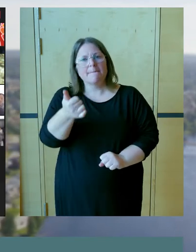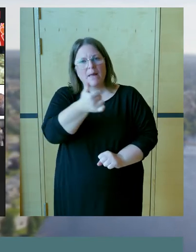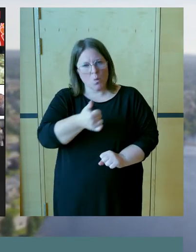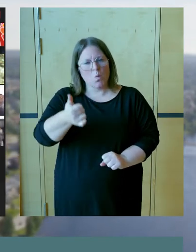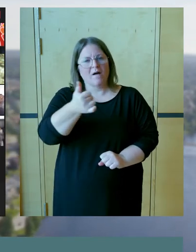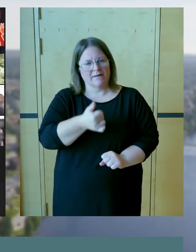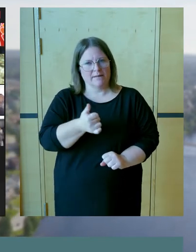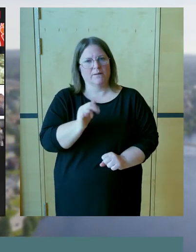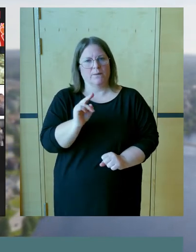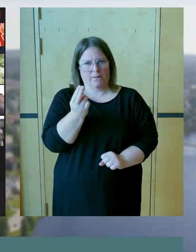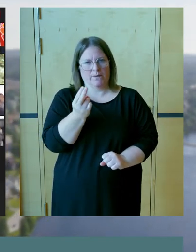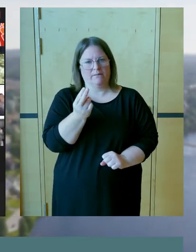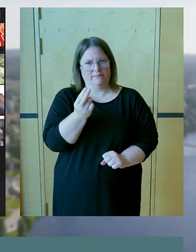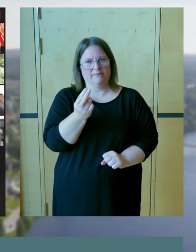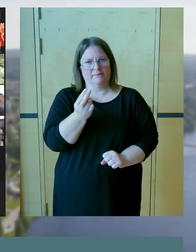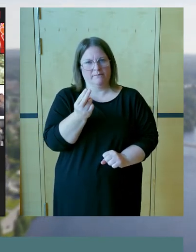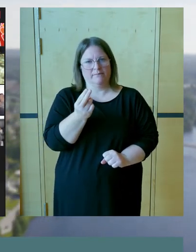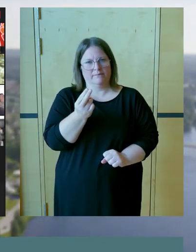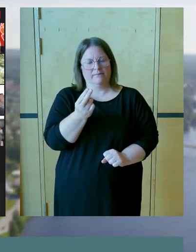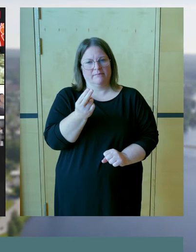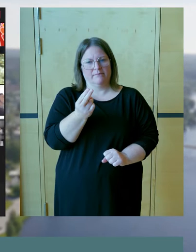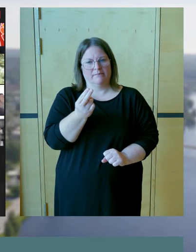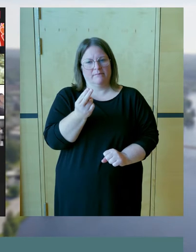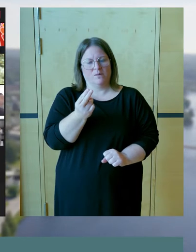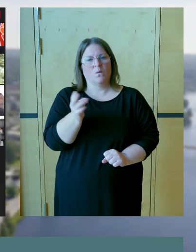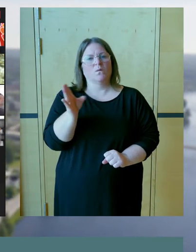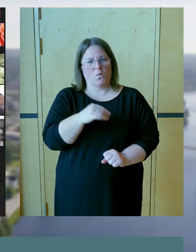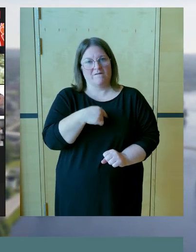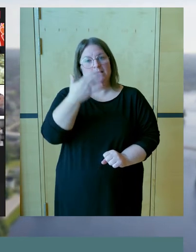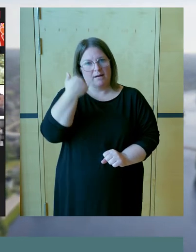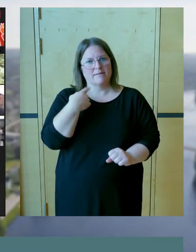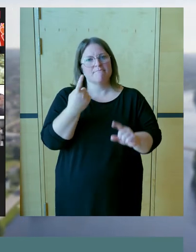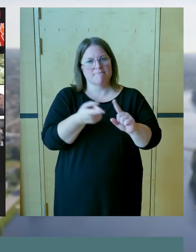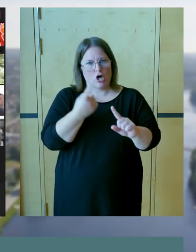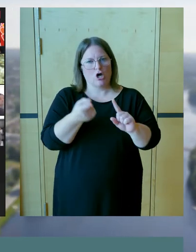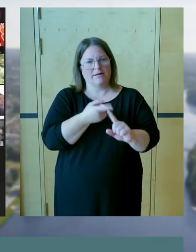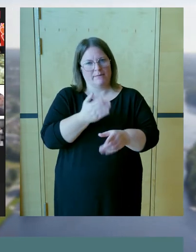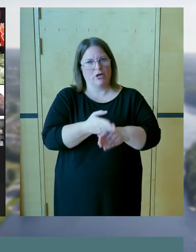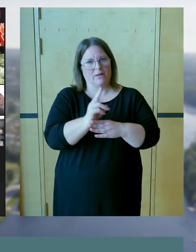Och därmed också så påverkar vi det här bygget och vi kan inte vi kan inte